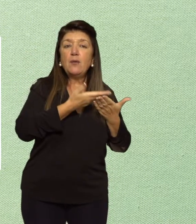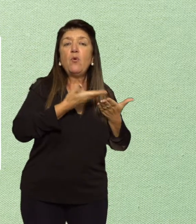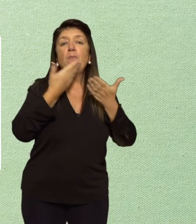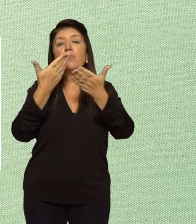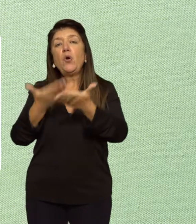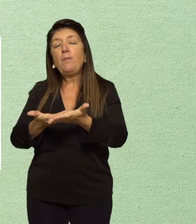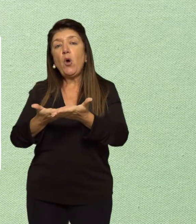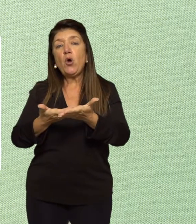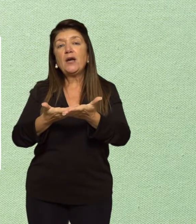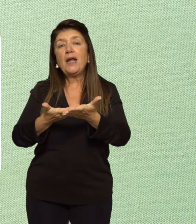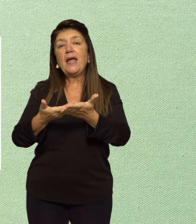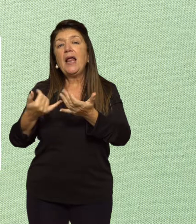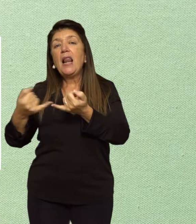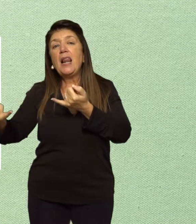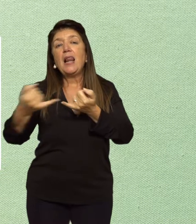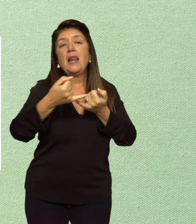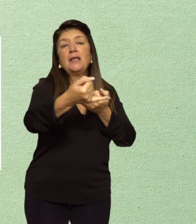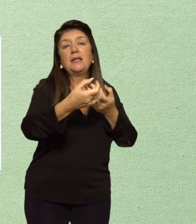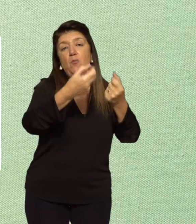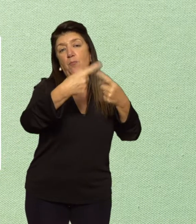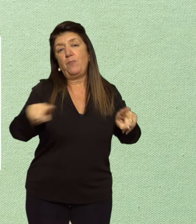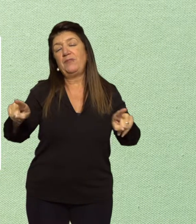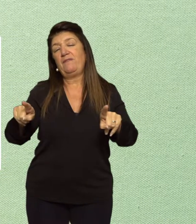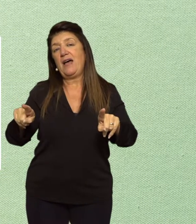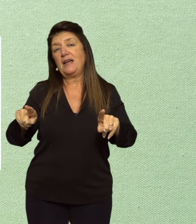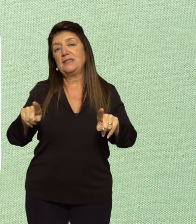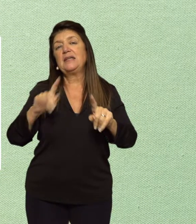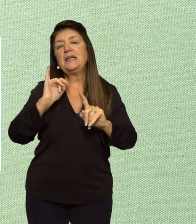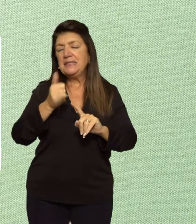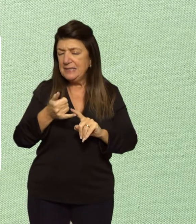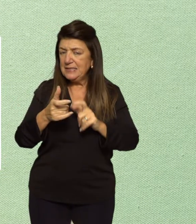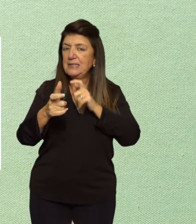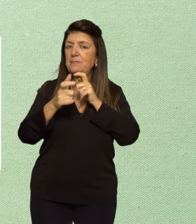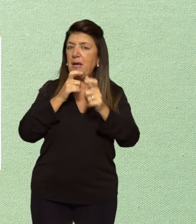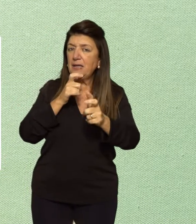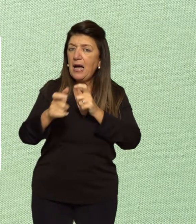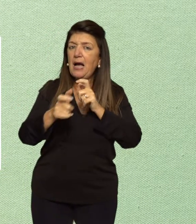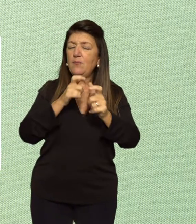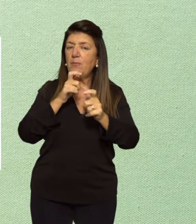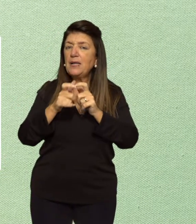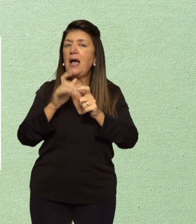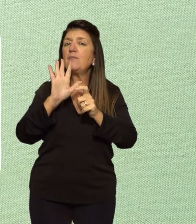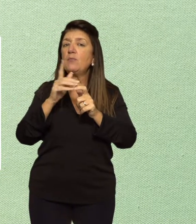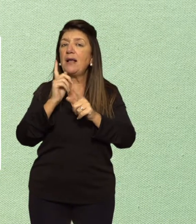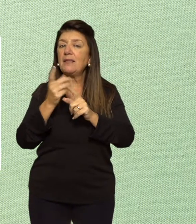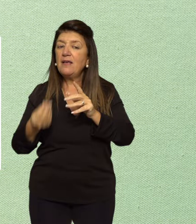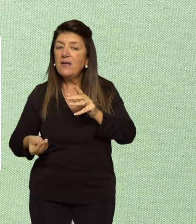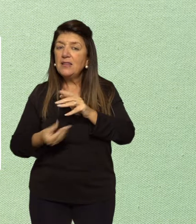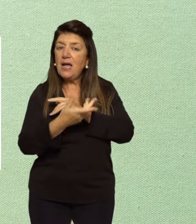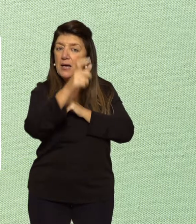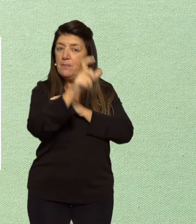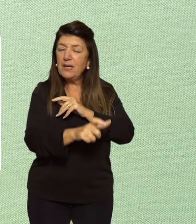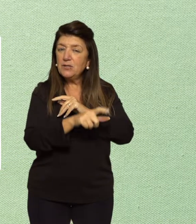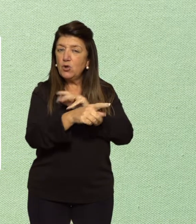parlarne ma parliamo in un modo che comunque dia alla persona la speranza. - In modo che sia utile